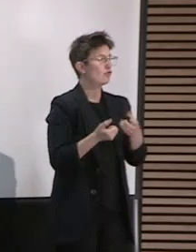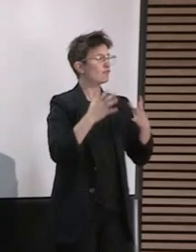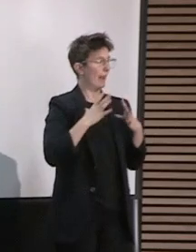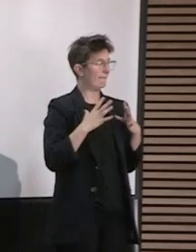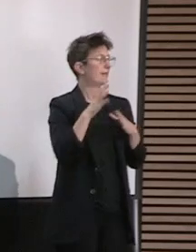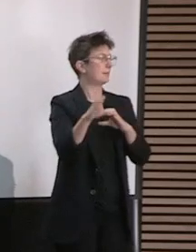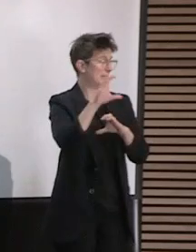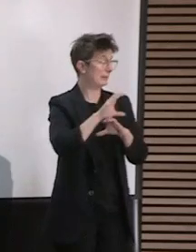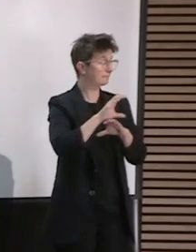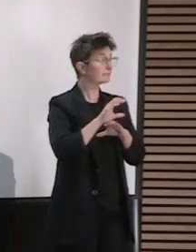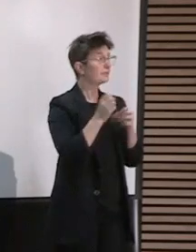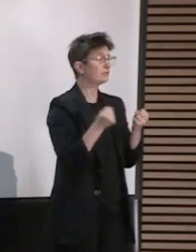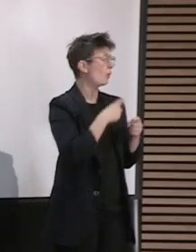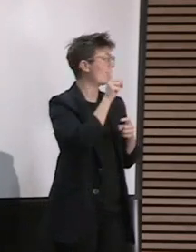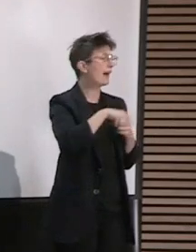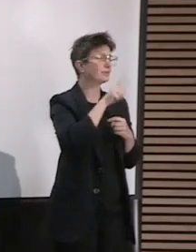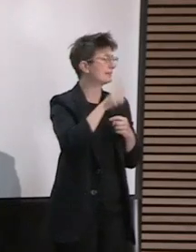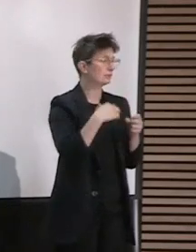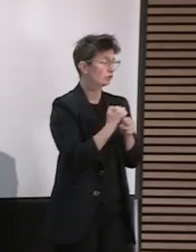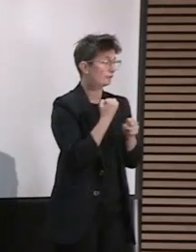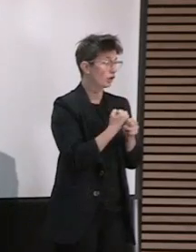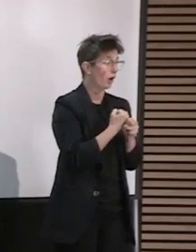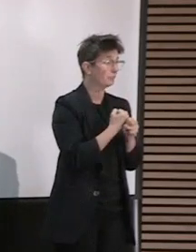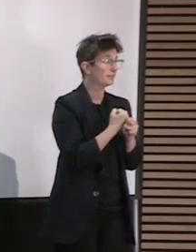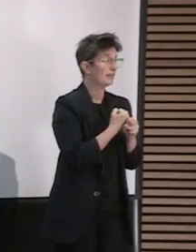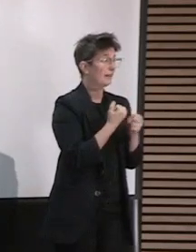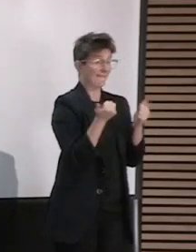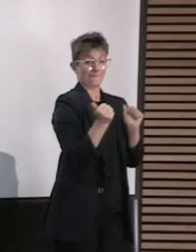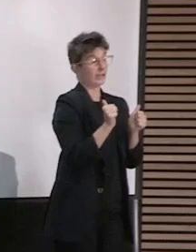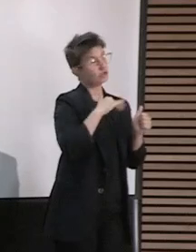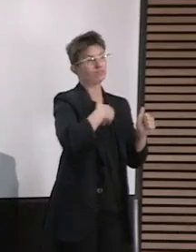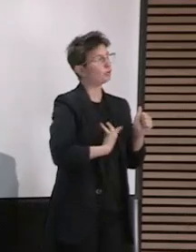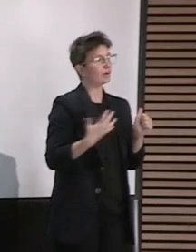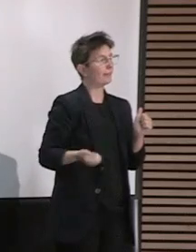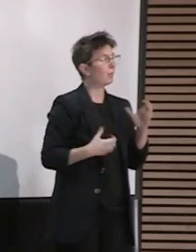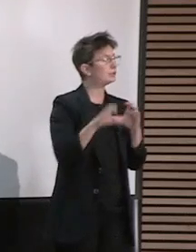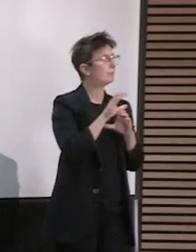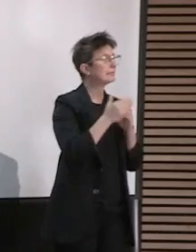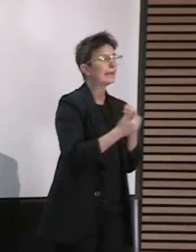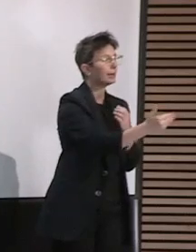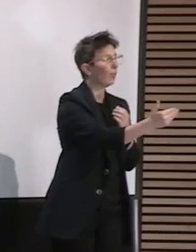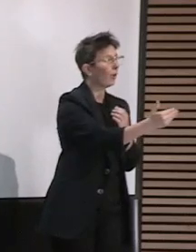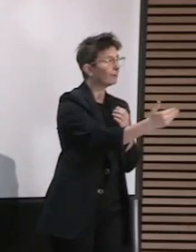Akuhata, tangata rapu mahi nama.